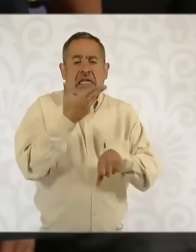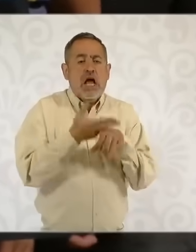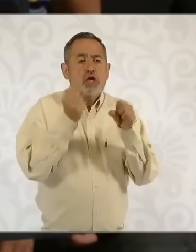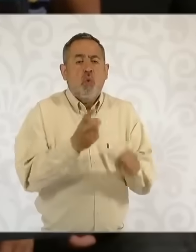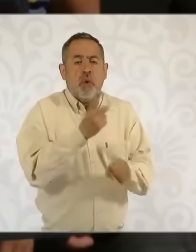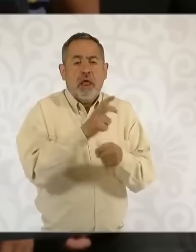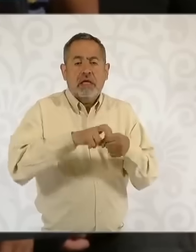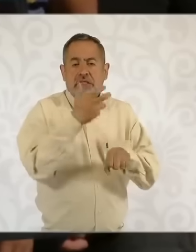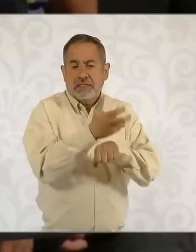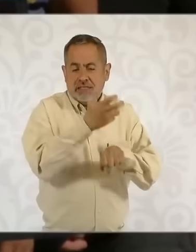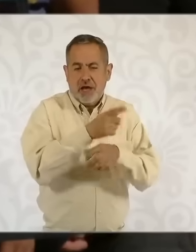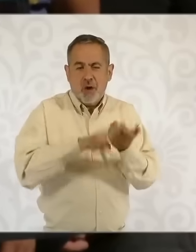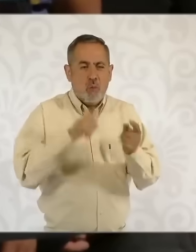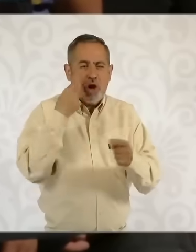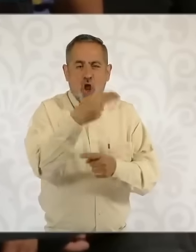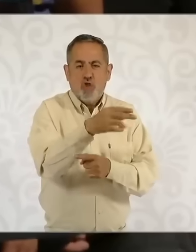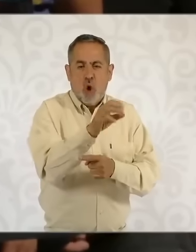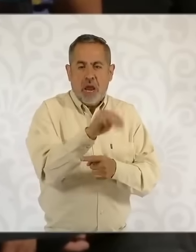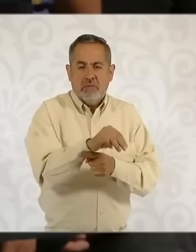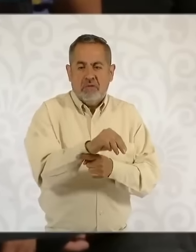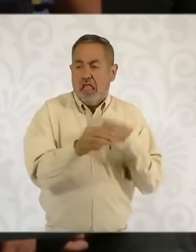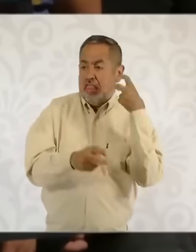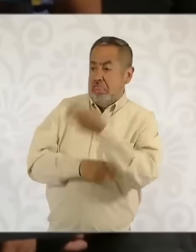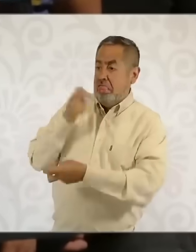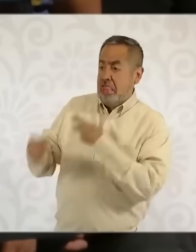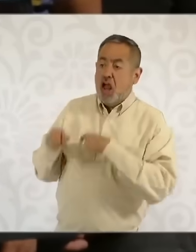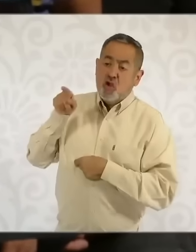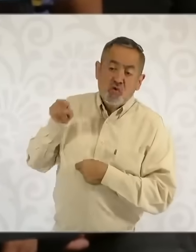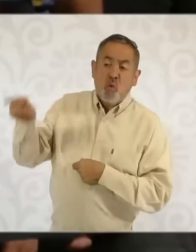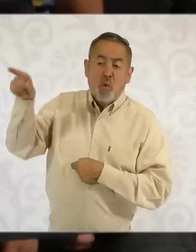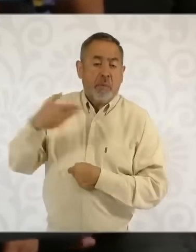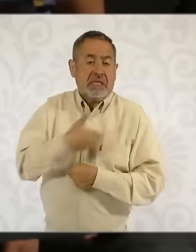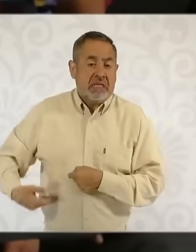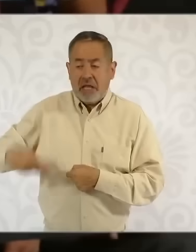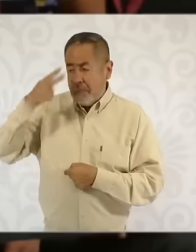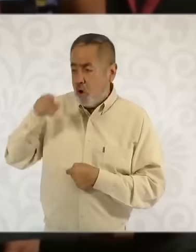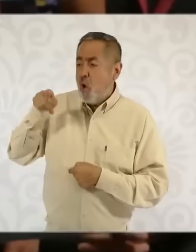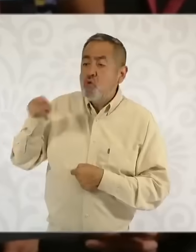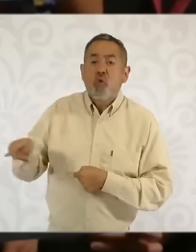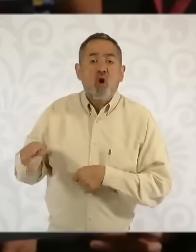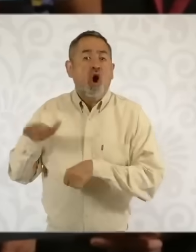Unidos Cristiem pues que la acusó de que usted supuestamente llamó a que se manifestaran de